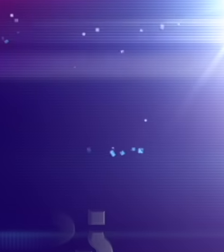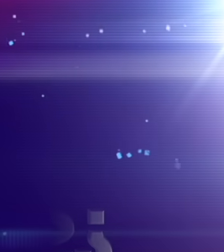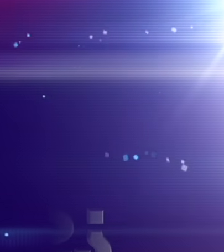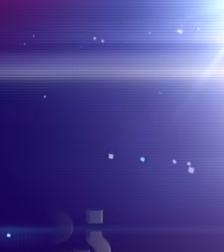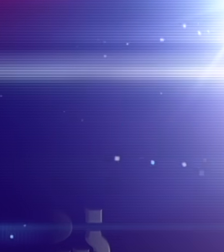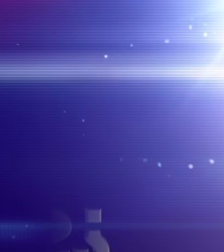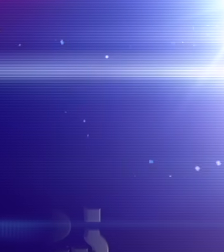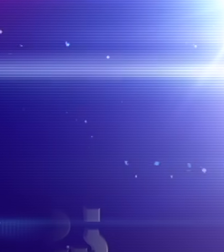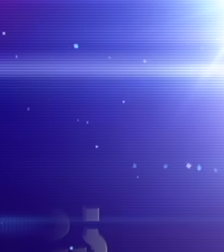[Música]